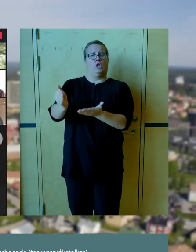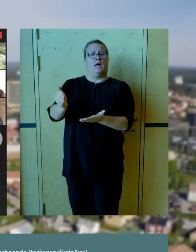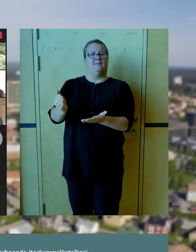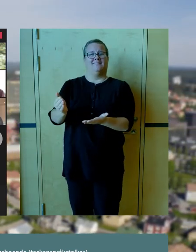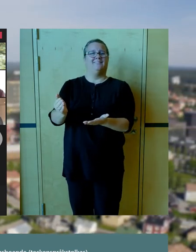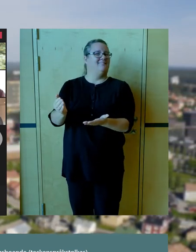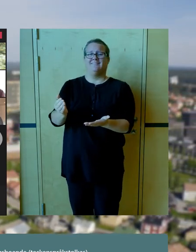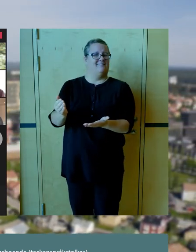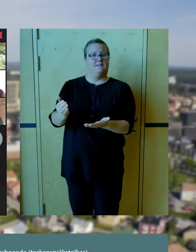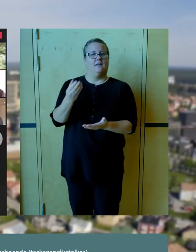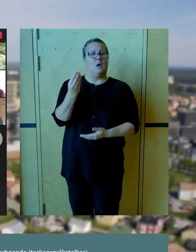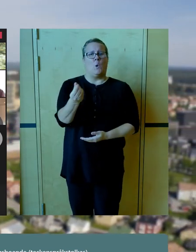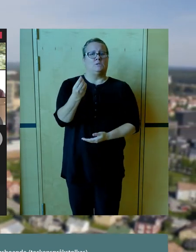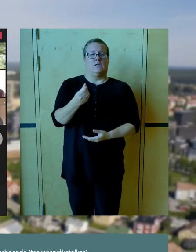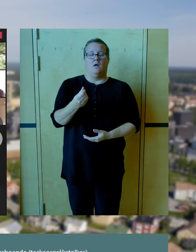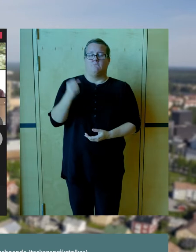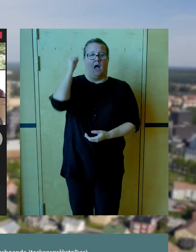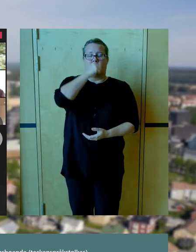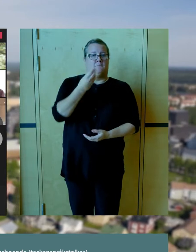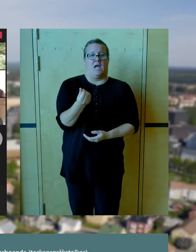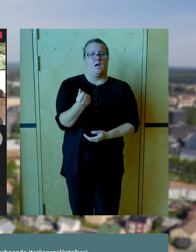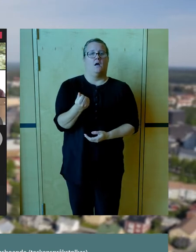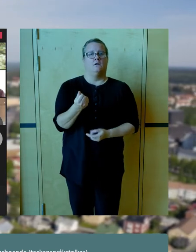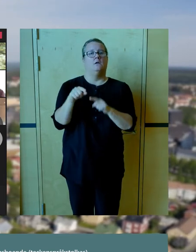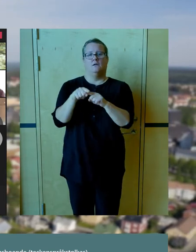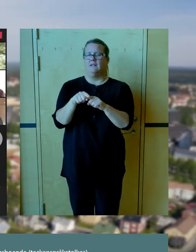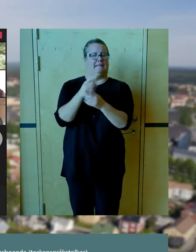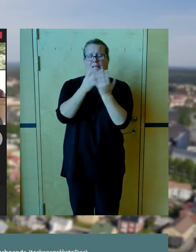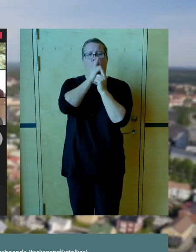Det kostar Bara pengar det Det här är precis logiskt att vi måste liksom